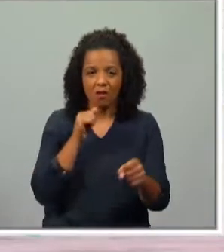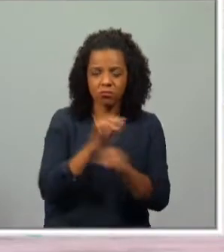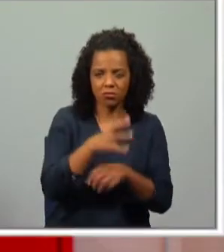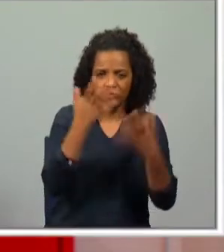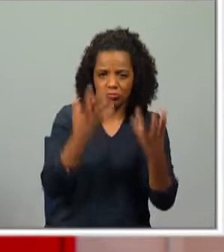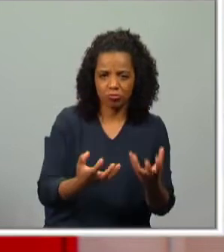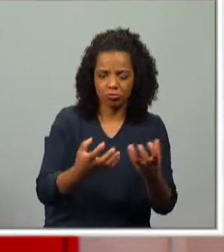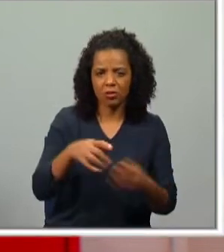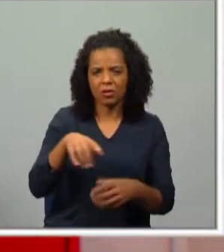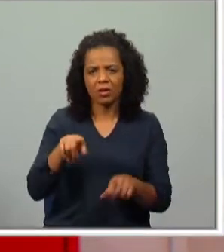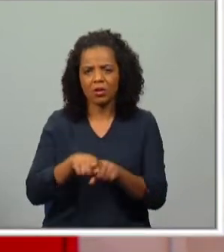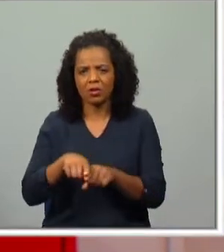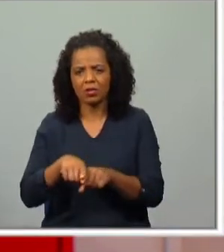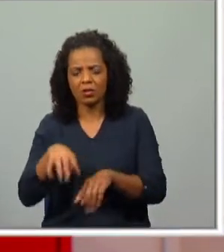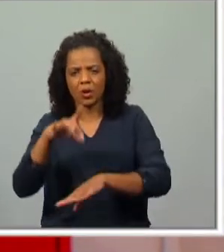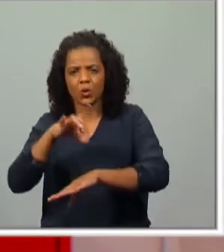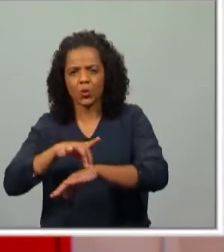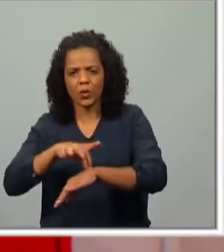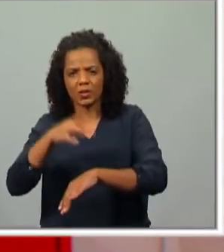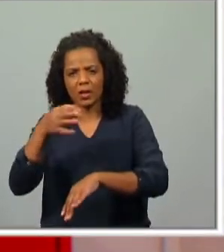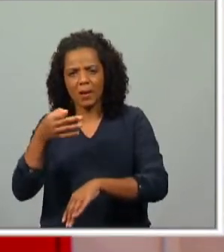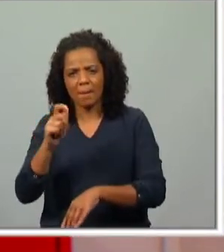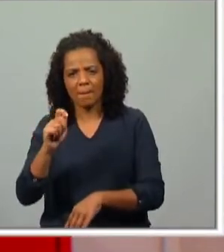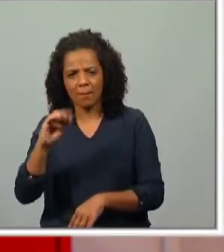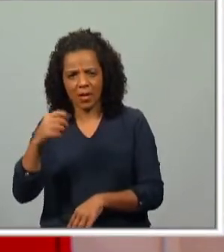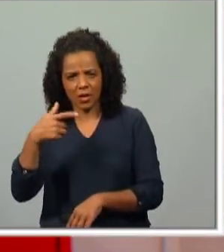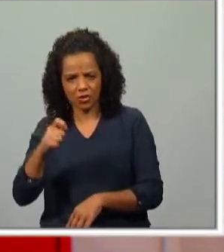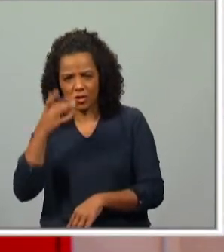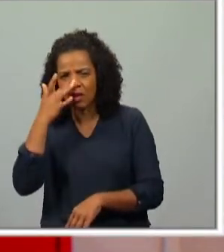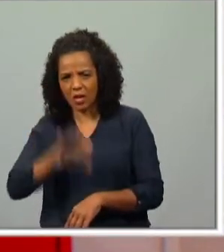causa de acordo do petróleo e por causa do impacto não é da mortalidade que 因為石油交易和因為影響的不是死亡率